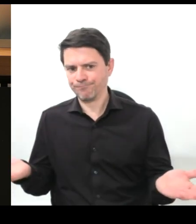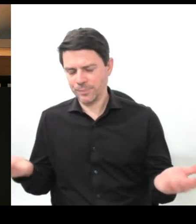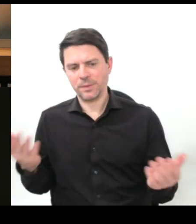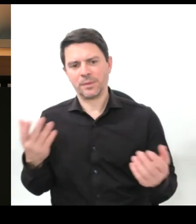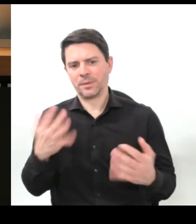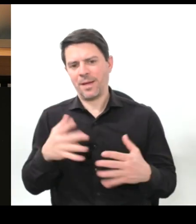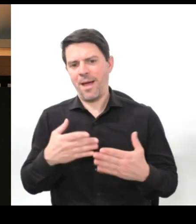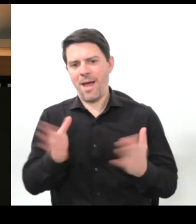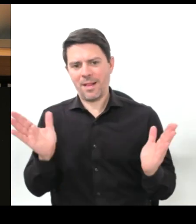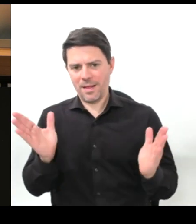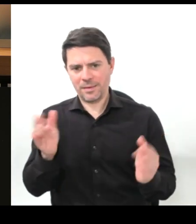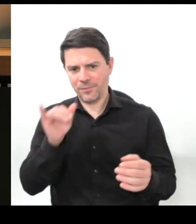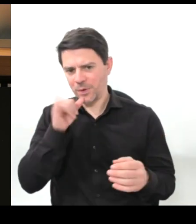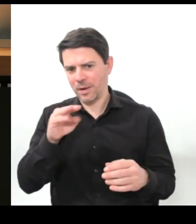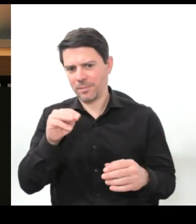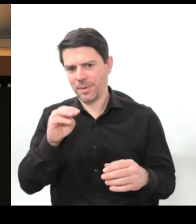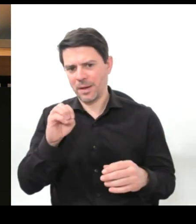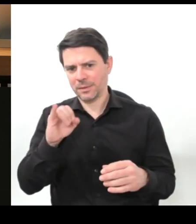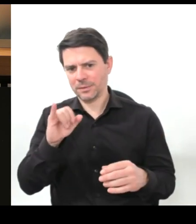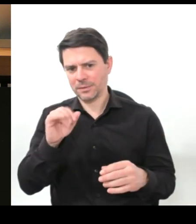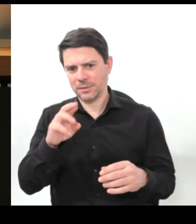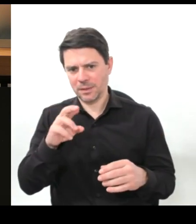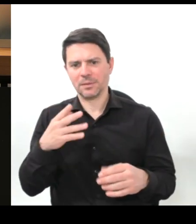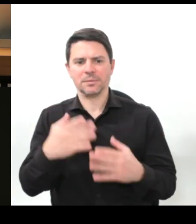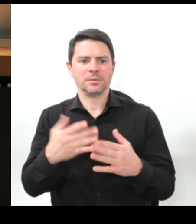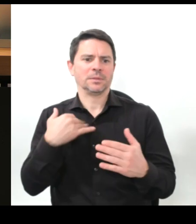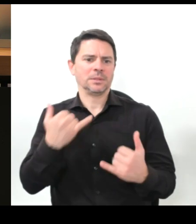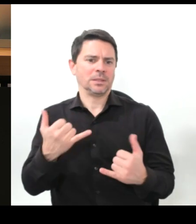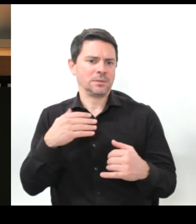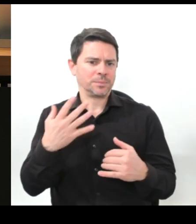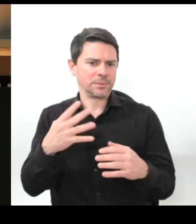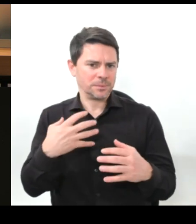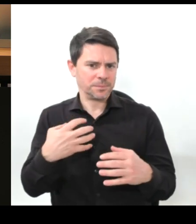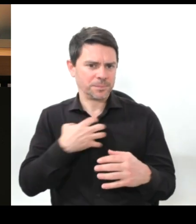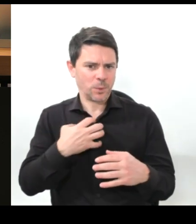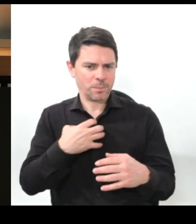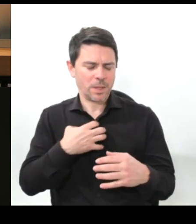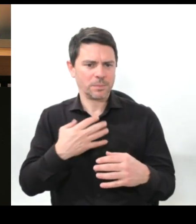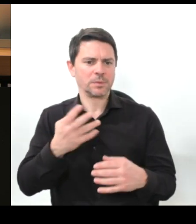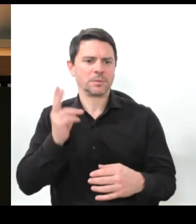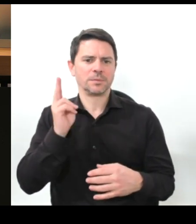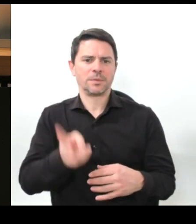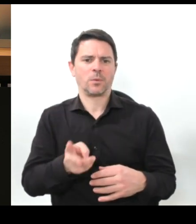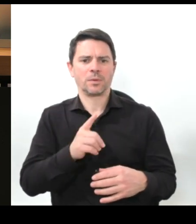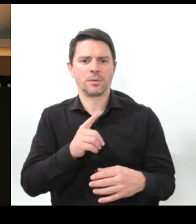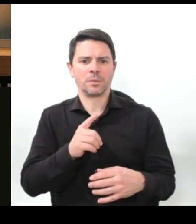In den letzten sechs Jahren und das ist das Ergebnis der Koalition von SPD, Grünen und